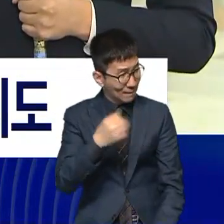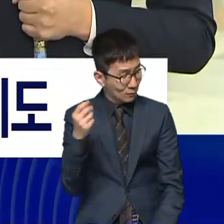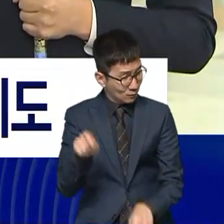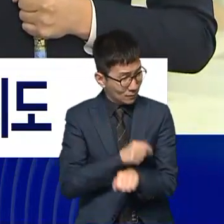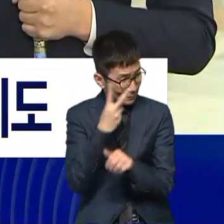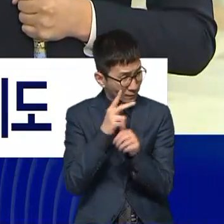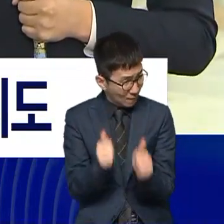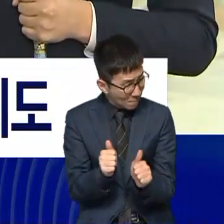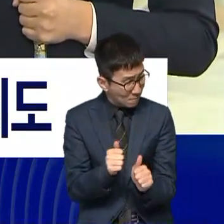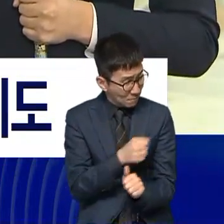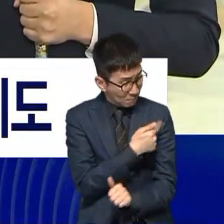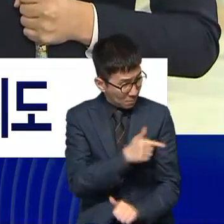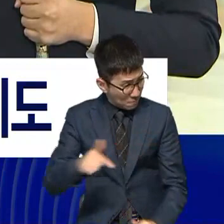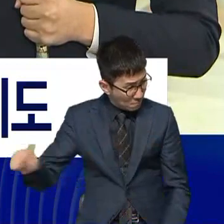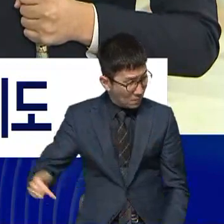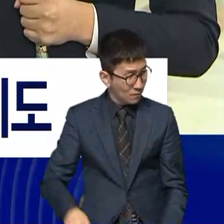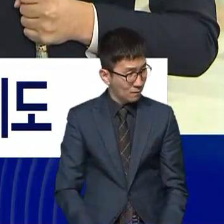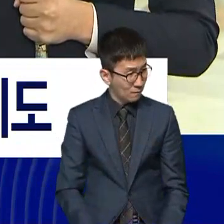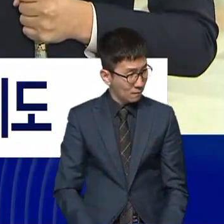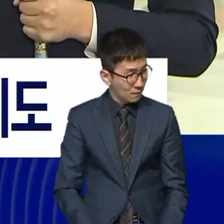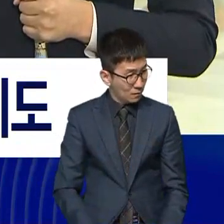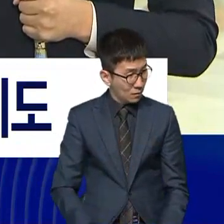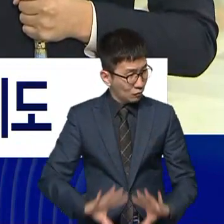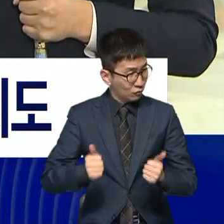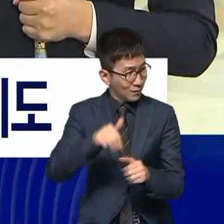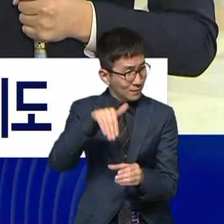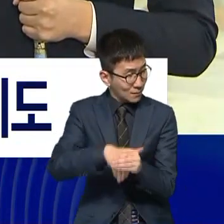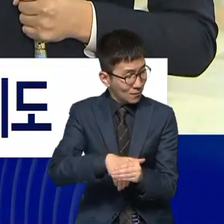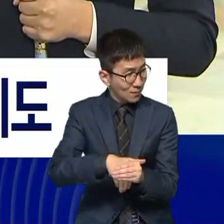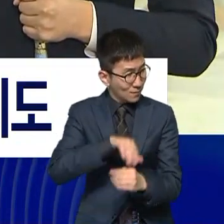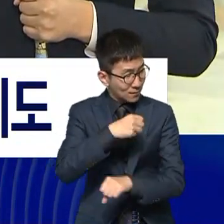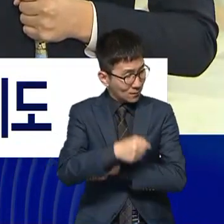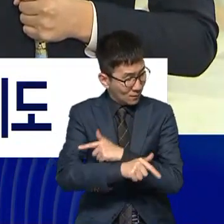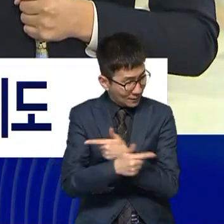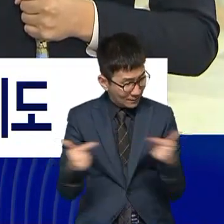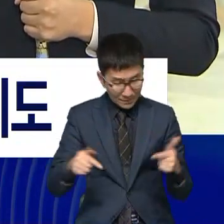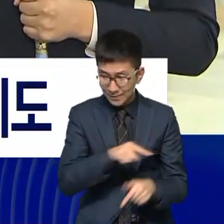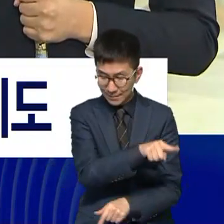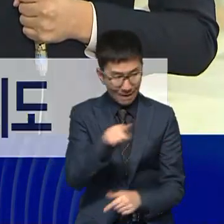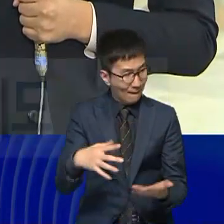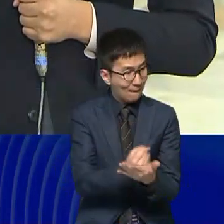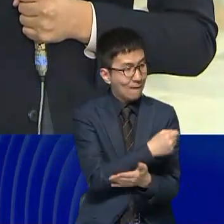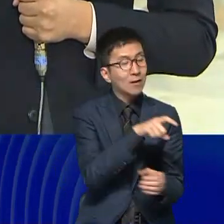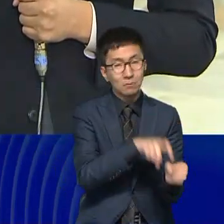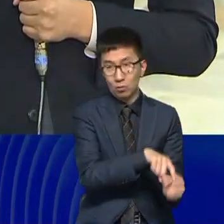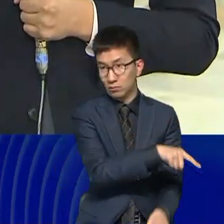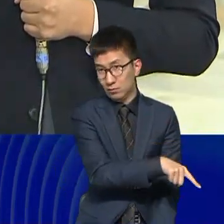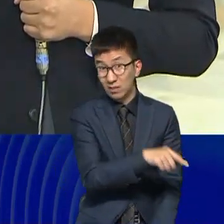예산, 특검법안 처리까지 밀어붙여 총선을 앞두고 정국 주도권을 잡겠다는 의도도 깔려 있습니다. 여당은 반대입니다.